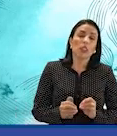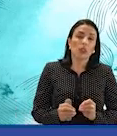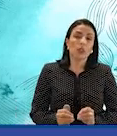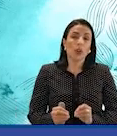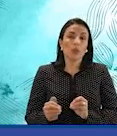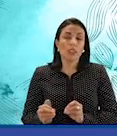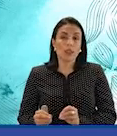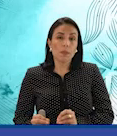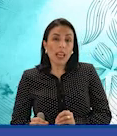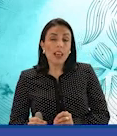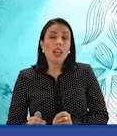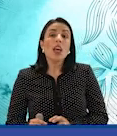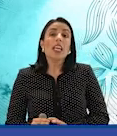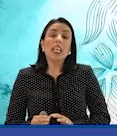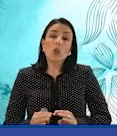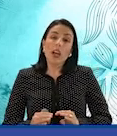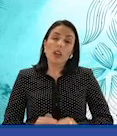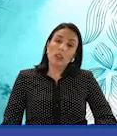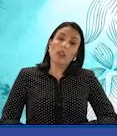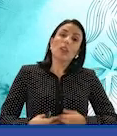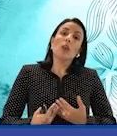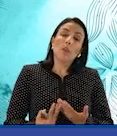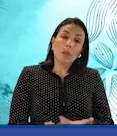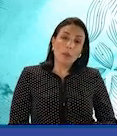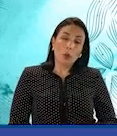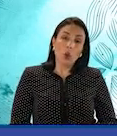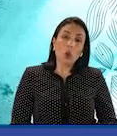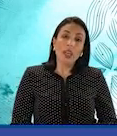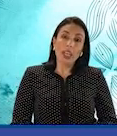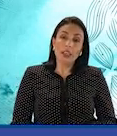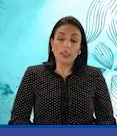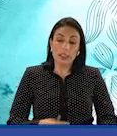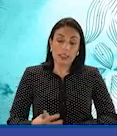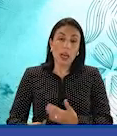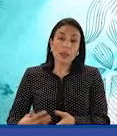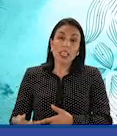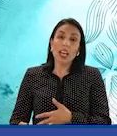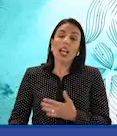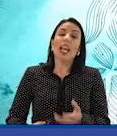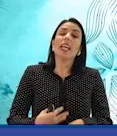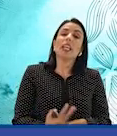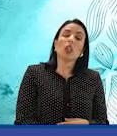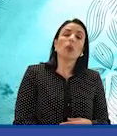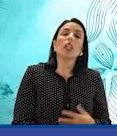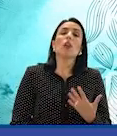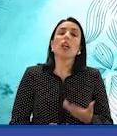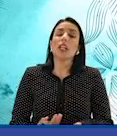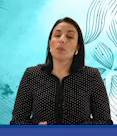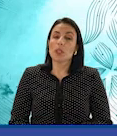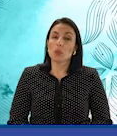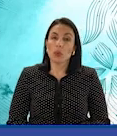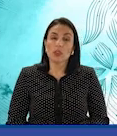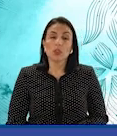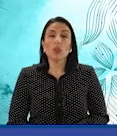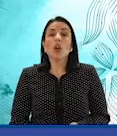del Concejo Municipal y luego para poderlo tramitar e incluirlo en el presupuesto